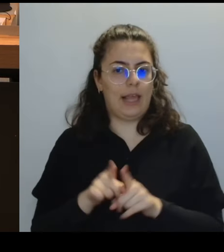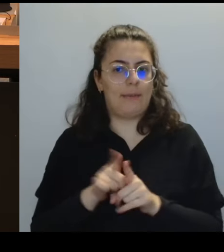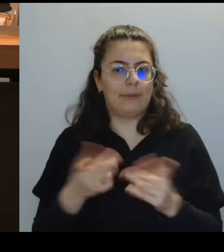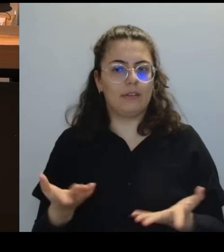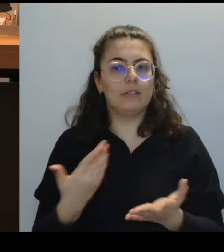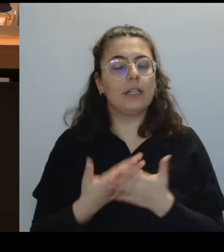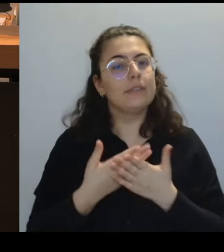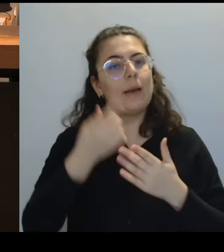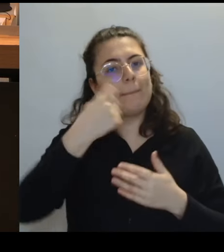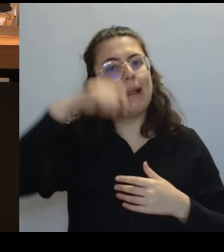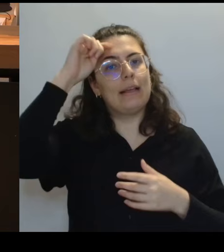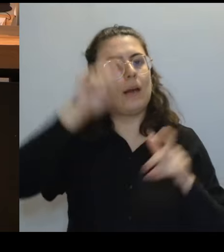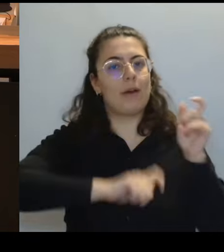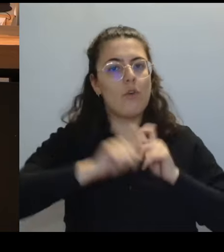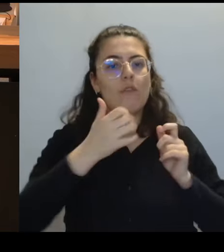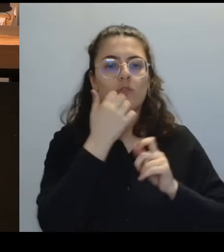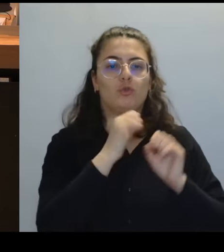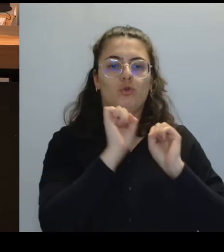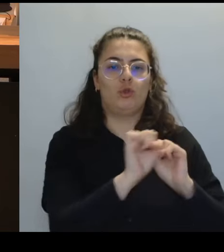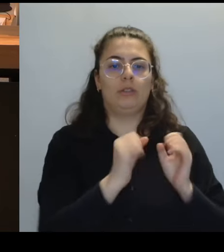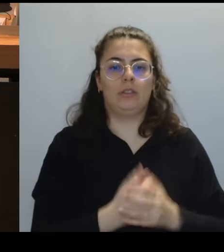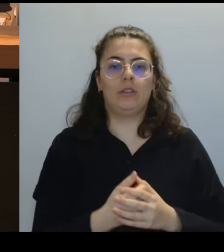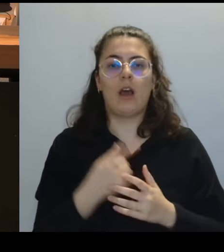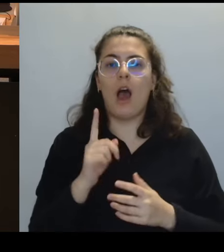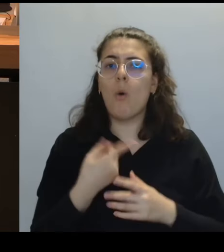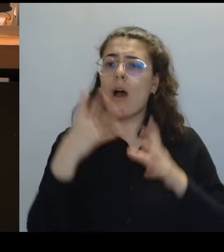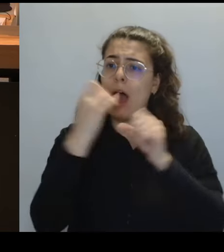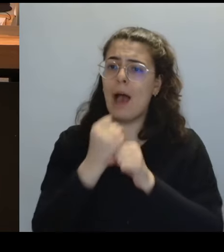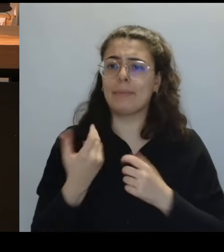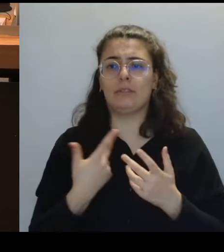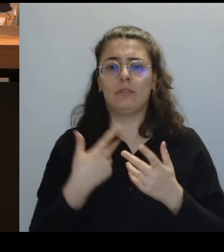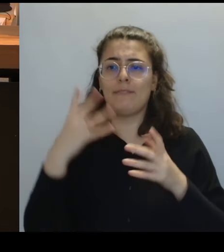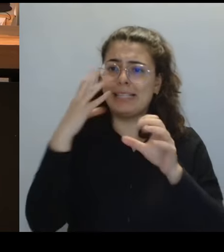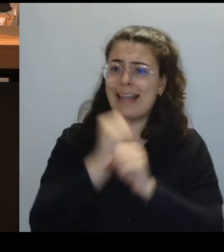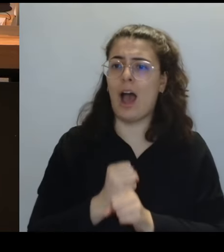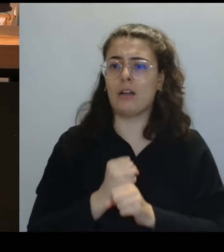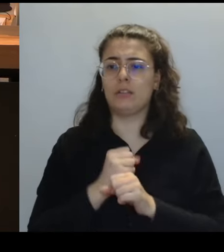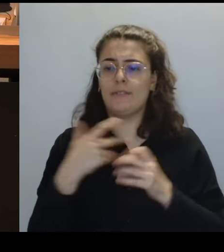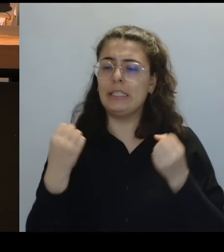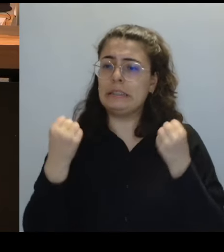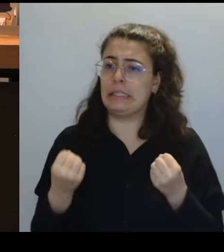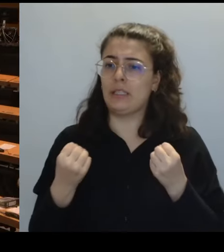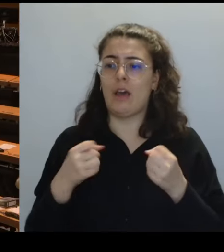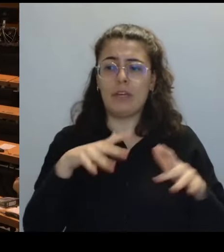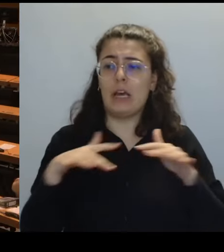jeder sich auch abends und auch nachts in Berlin sicher auf Berlins Straßen bewegen kann. Herzlichen Dank. (Rednerwechsel)